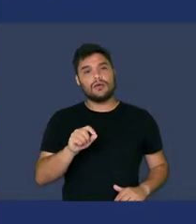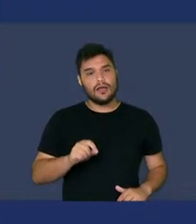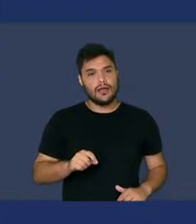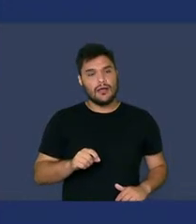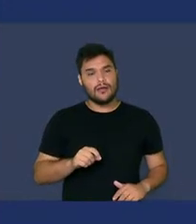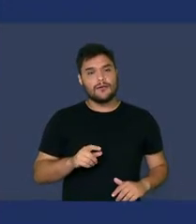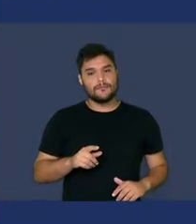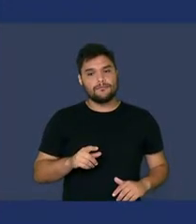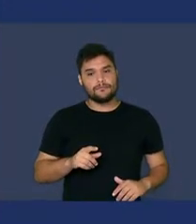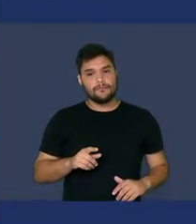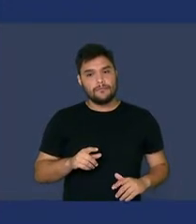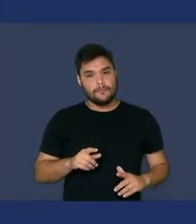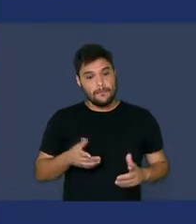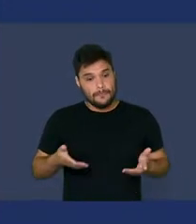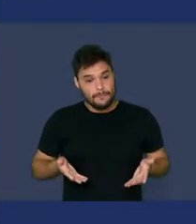EMERGENCIAL QUE SE TENHA OS SEUS LIMITES NA CONDIÇÃO DE